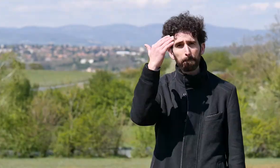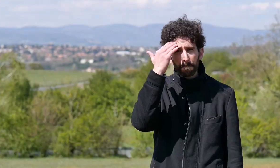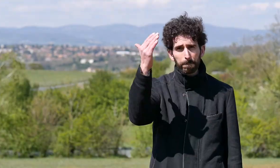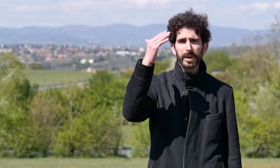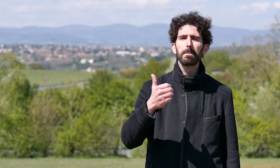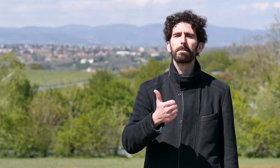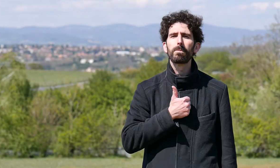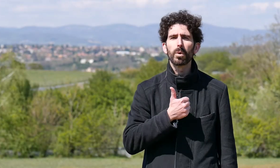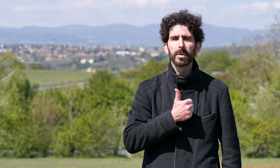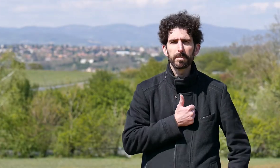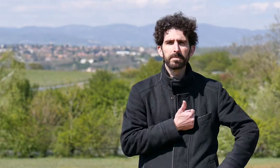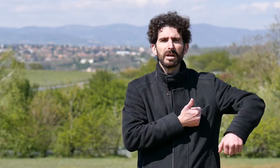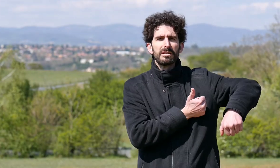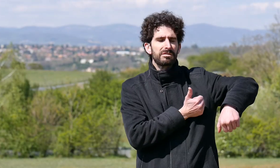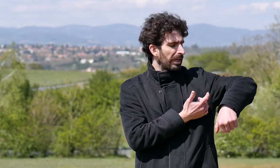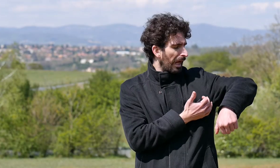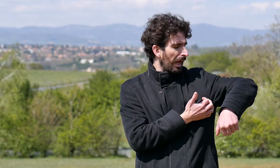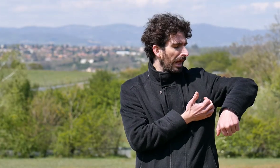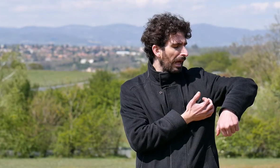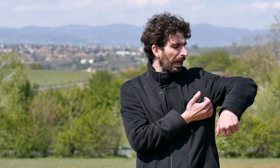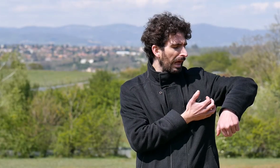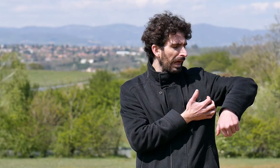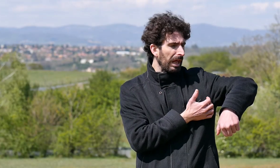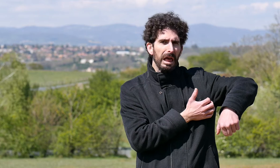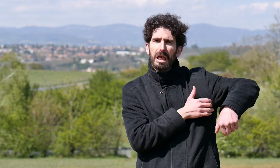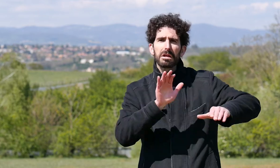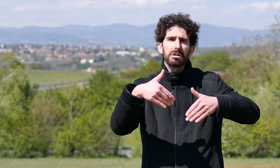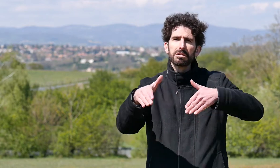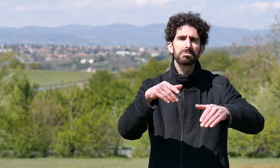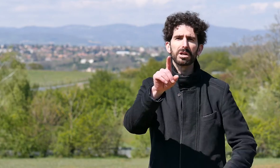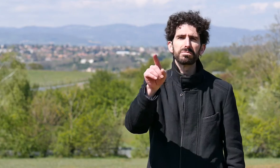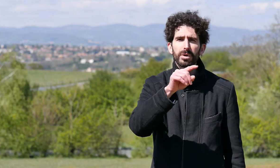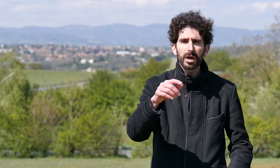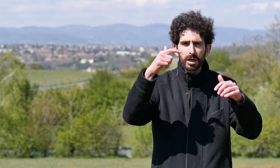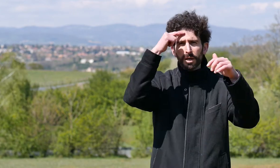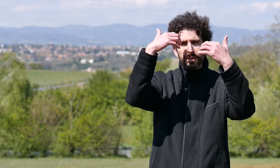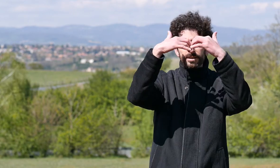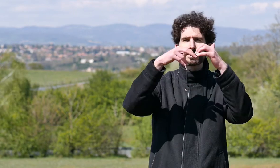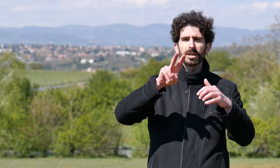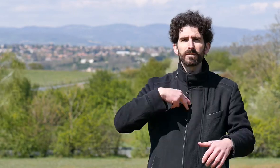Si j'essaie de me chatouiller, ça ne marche pas car mon cerveau